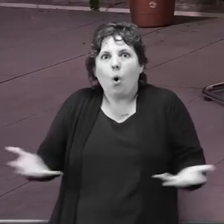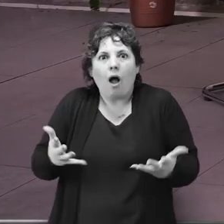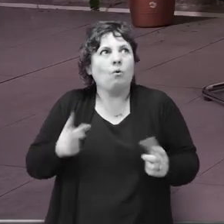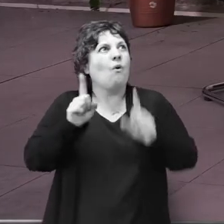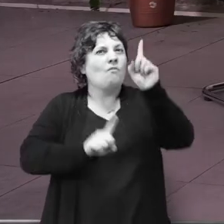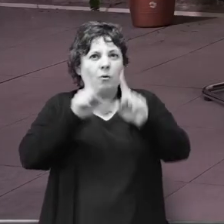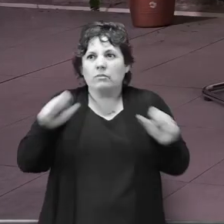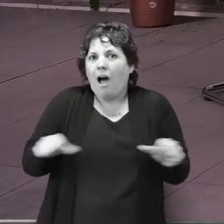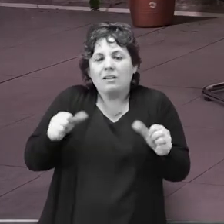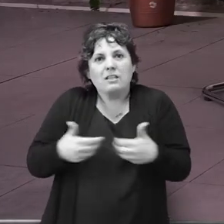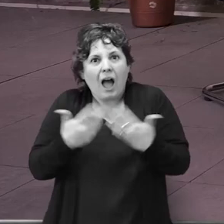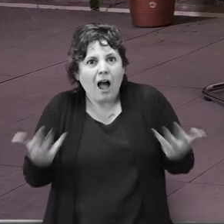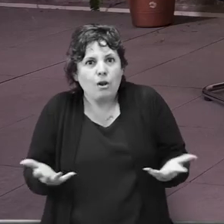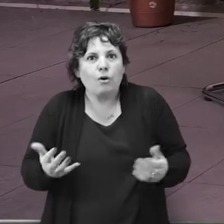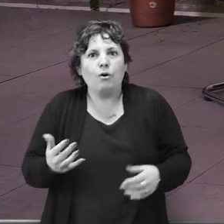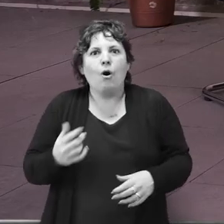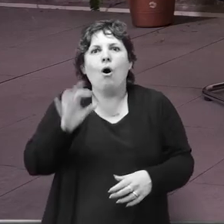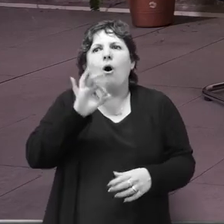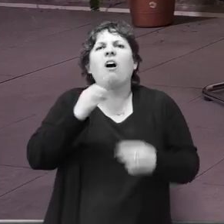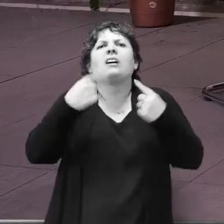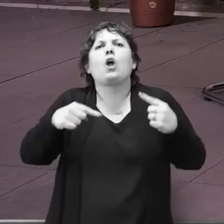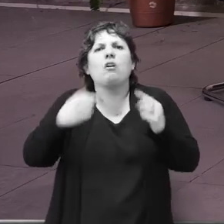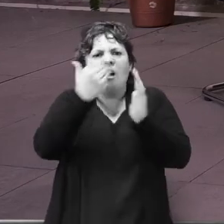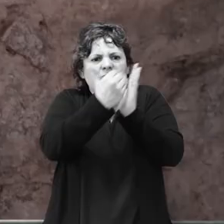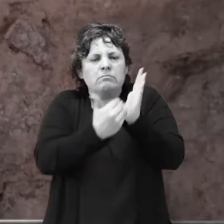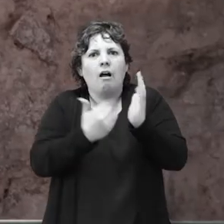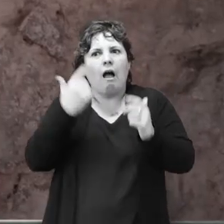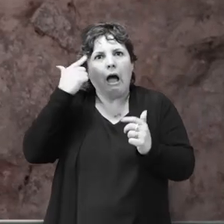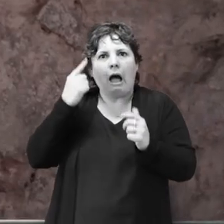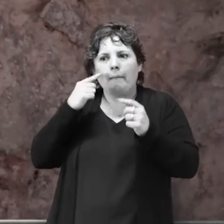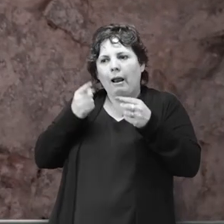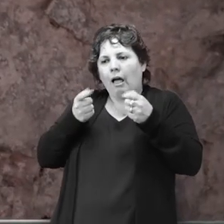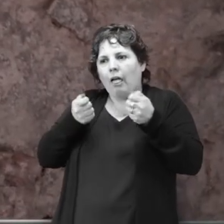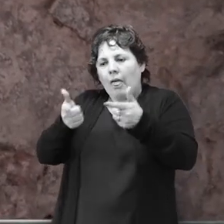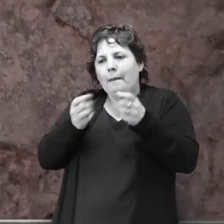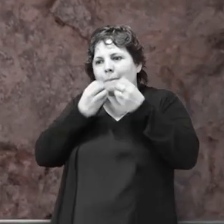¿Cuáles son los puntos que se están tomando como para mejorar esa realidad?